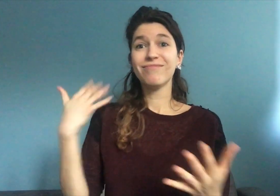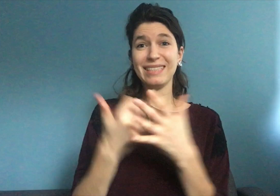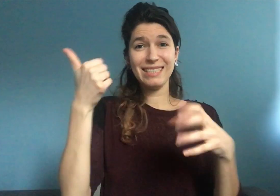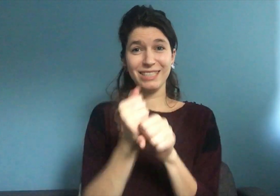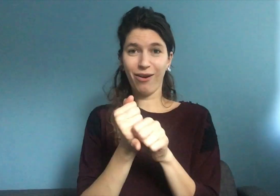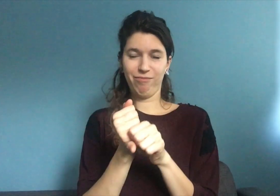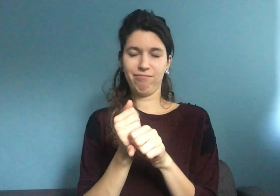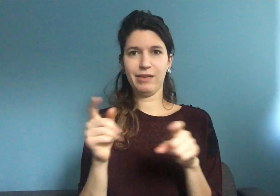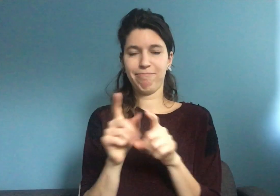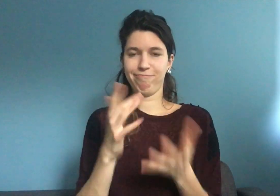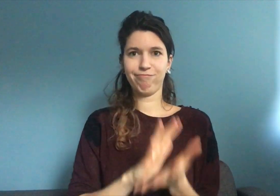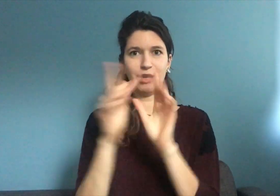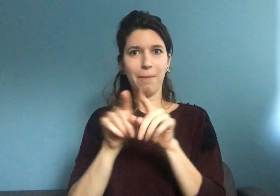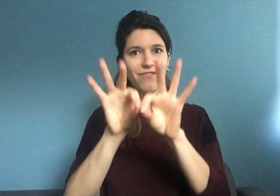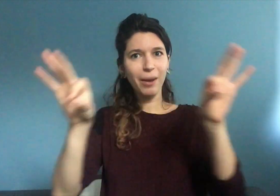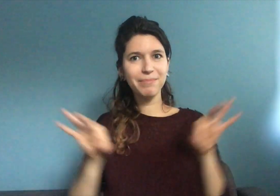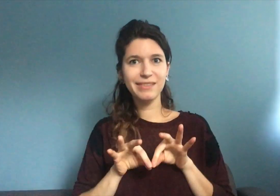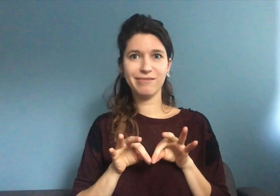Ca fait 6 ans et le KAP Signes est devenu comme une famille.